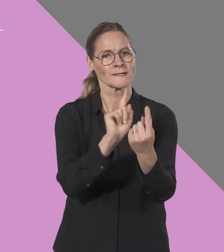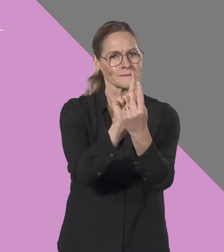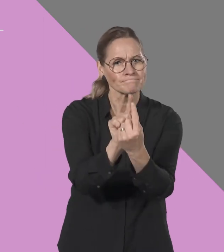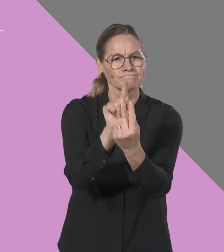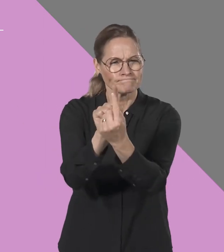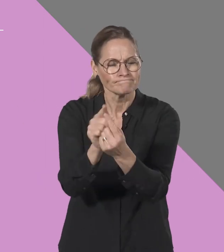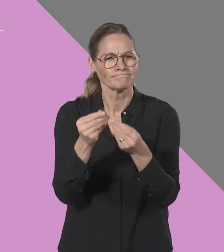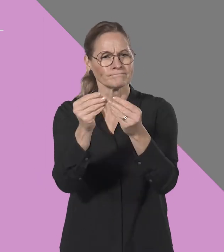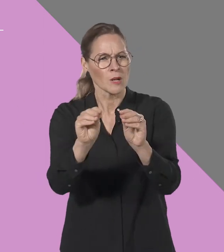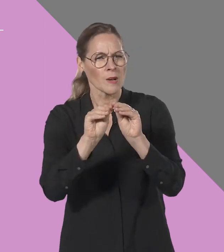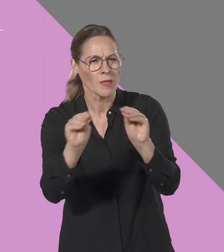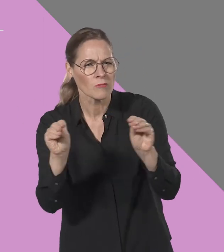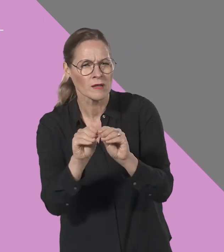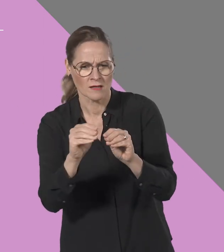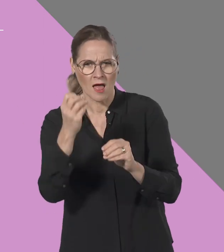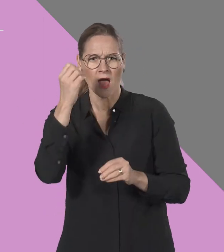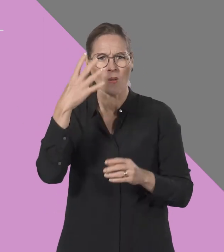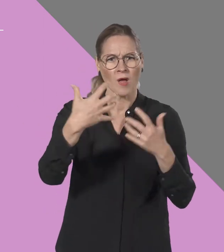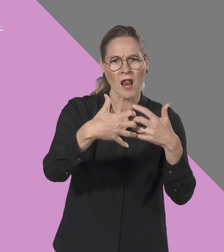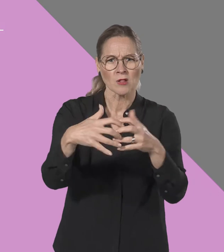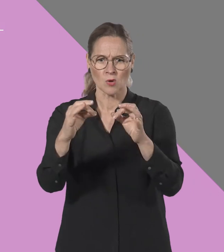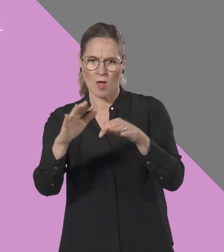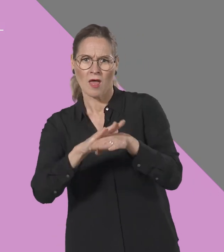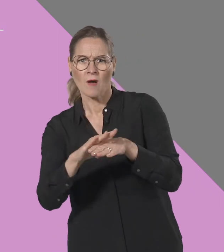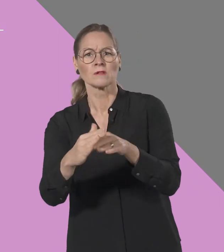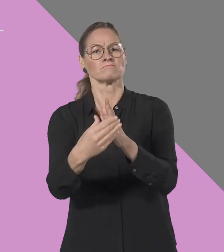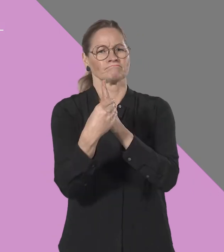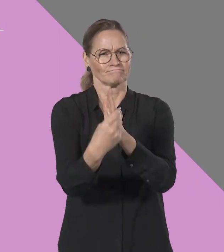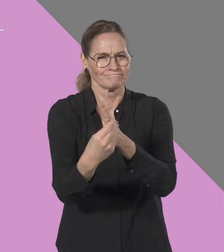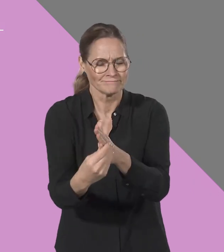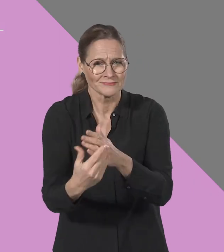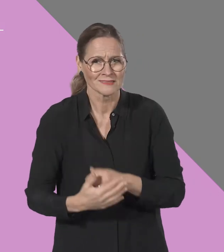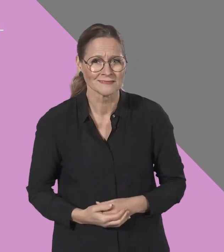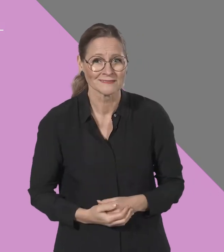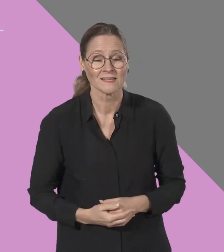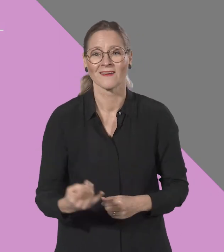He antavat henkilökohtaista neuvontaa ja opastusta älylaitteiden käytössä -